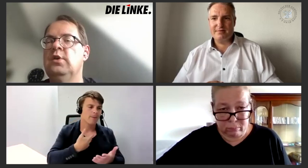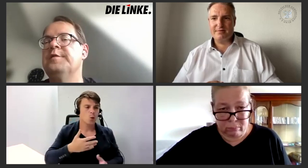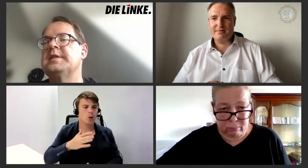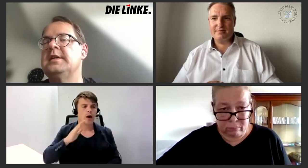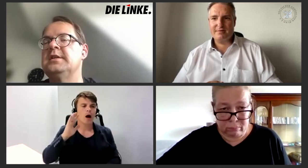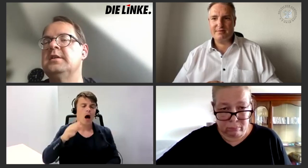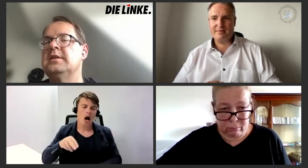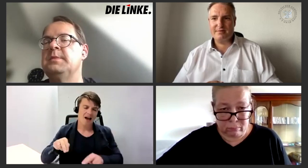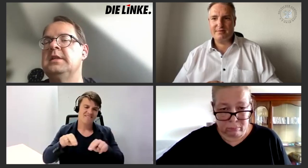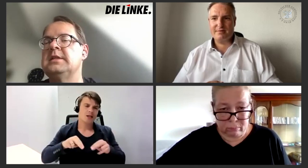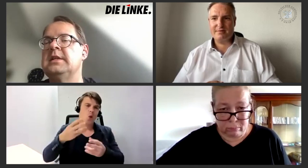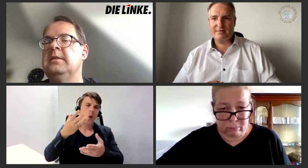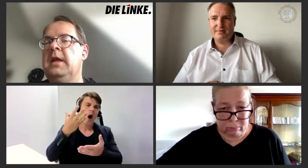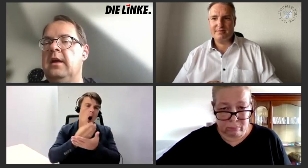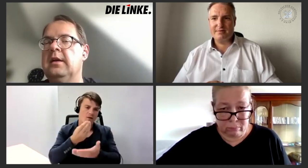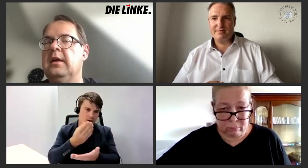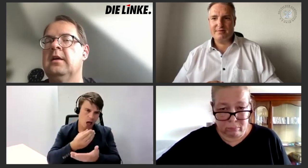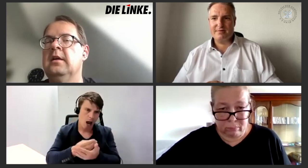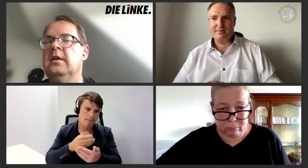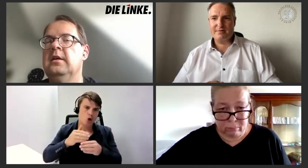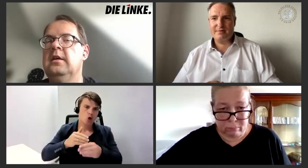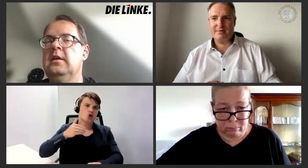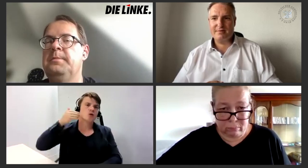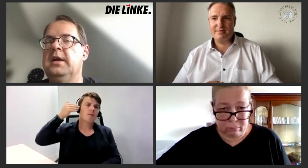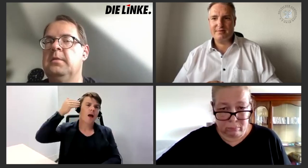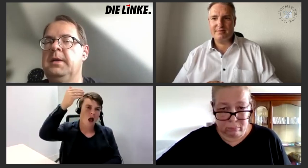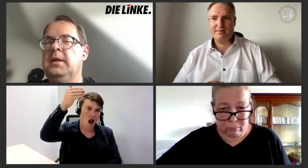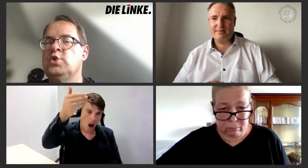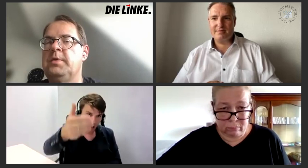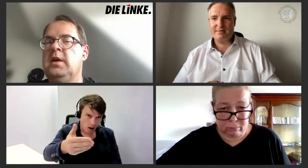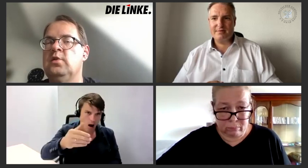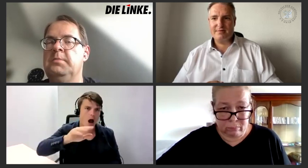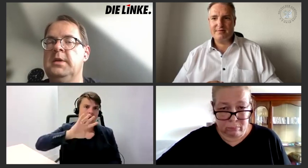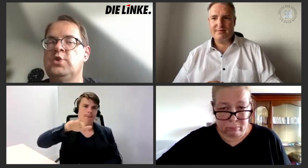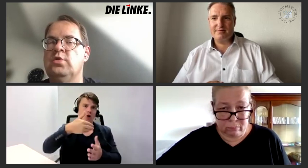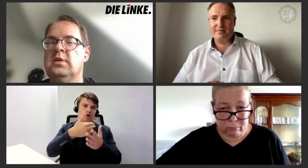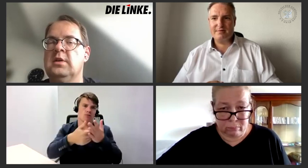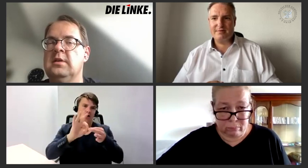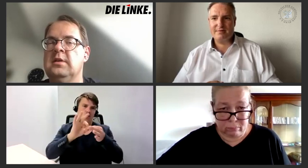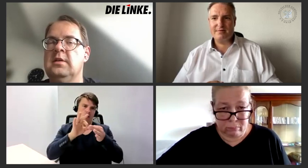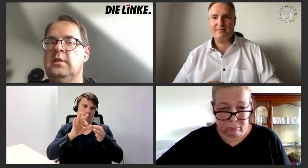das wird ja alles Video aufgezeichnet, dass man es dann im Nachgang per Gebärdensprachdolmetschung